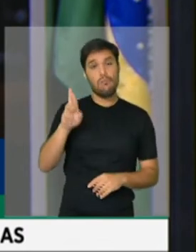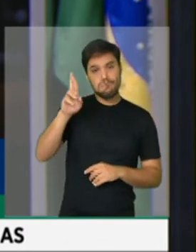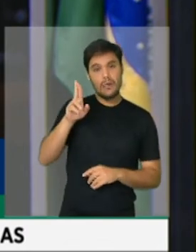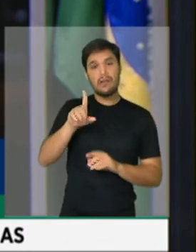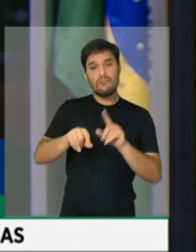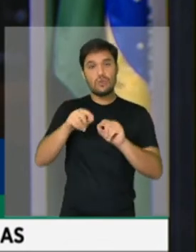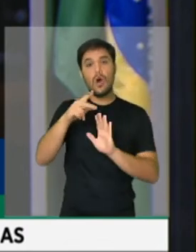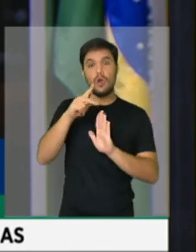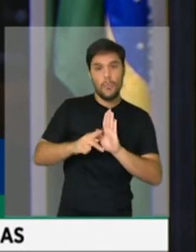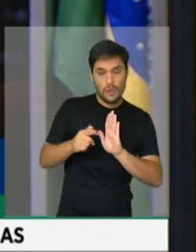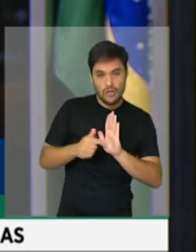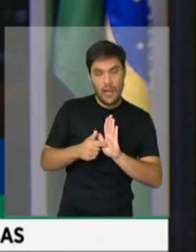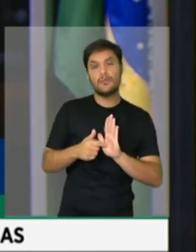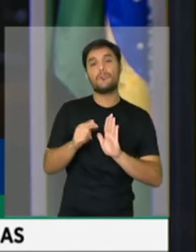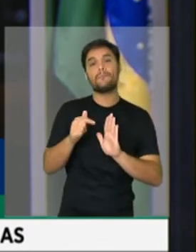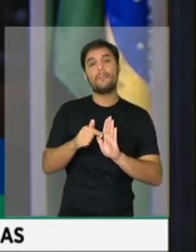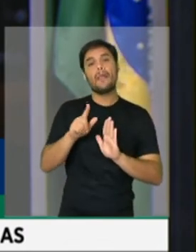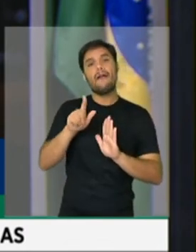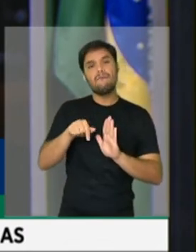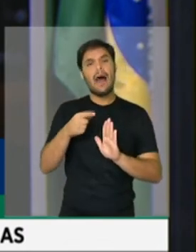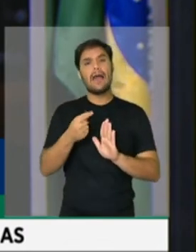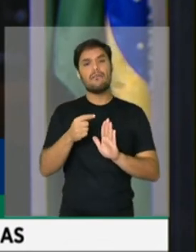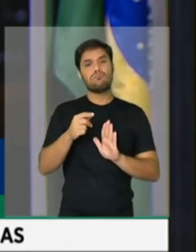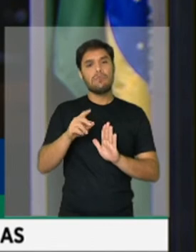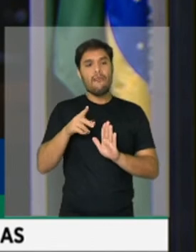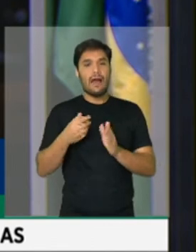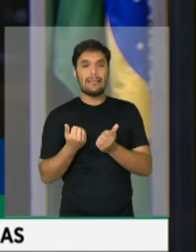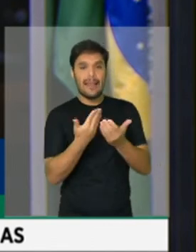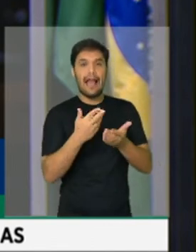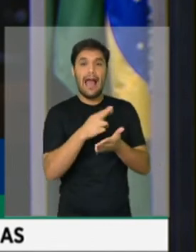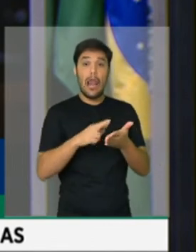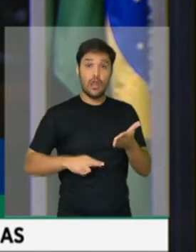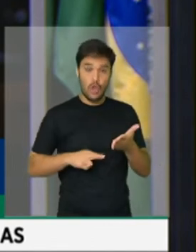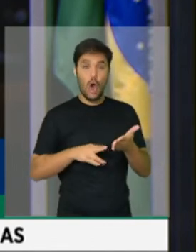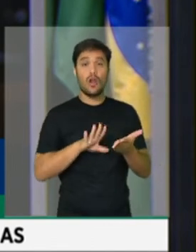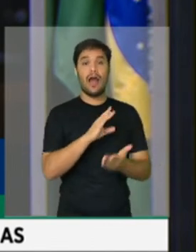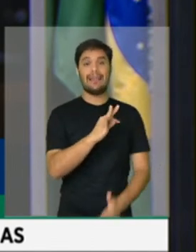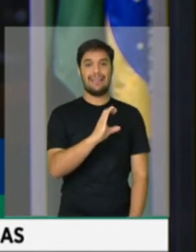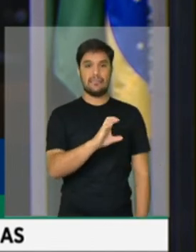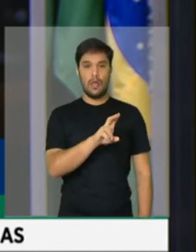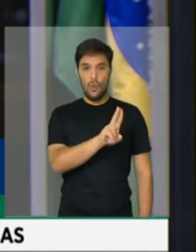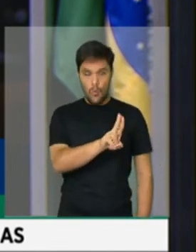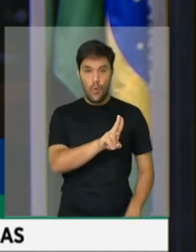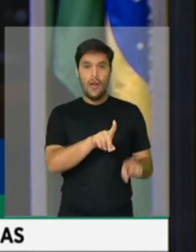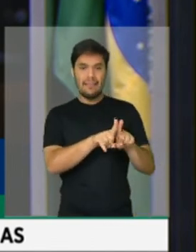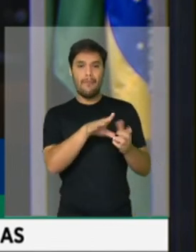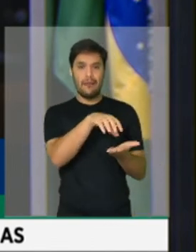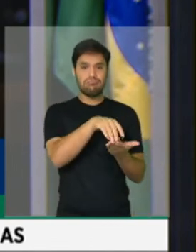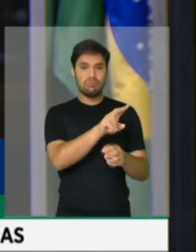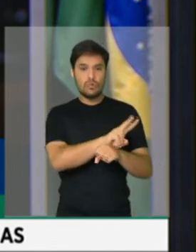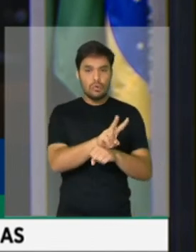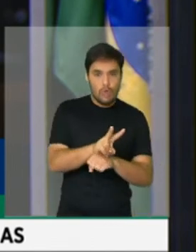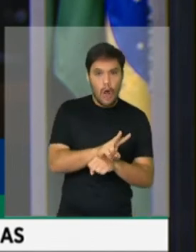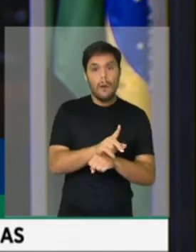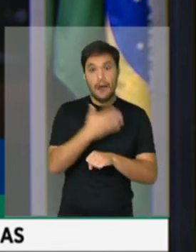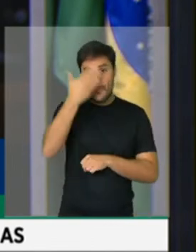DE BACIAS EXPANSÃO GERAÇÃO DA AMAZÔNIA PROPUSEMOS ALTERAÇÃO DEVERÃO POSSIBILITAR MELHORIAS NA GOVERNANÇA DA GESTÃO DOS RECURSOS. PRIMEIRAMENTE